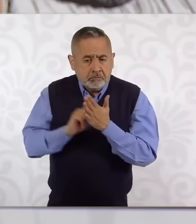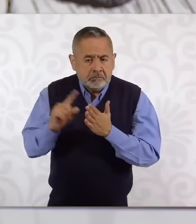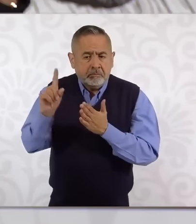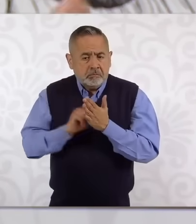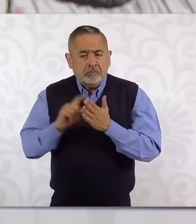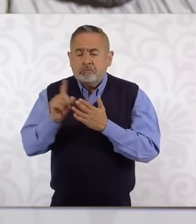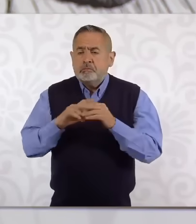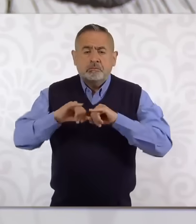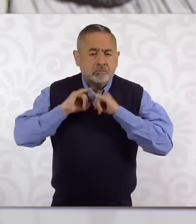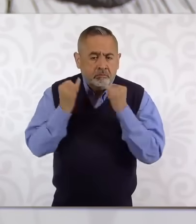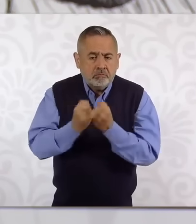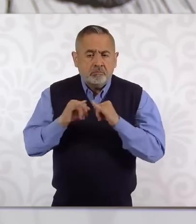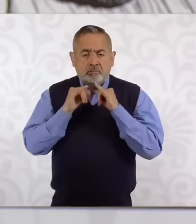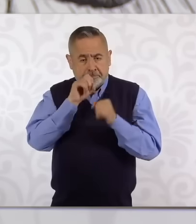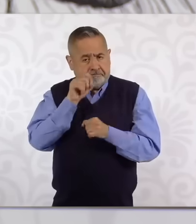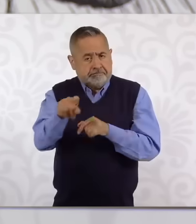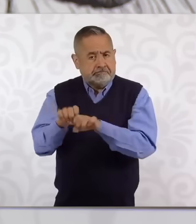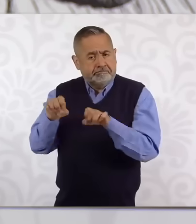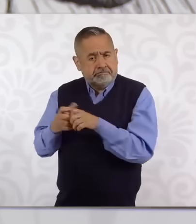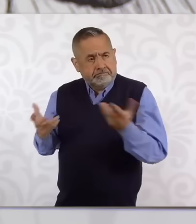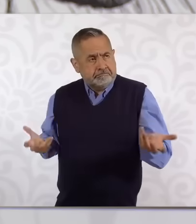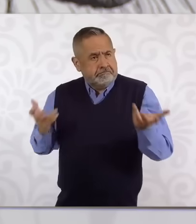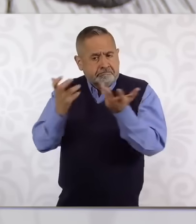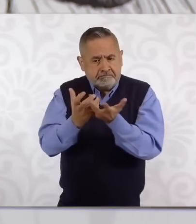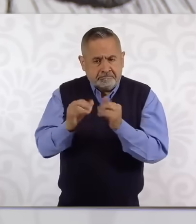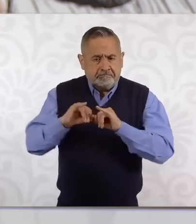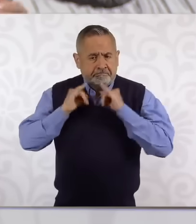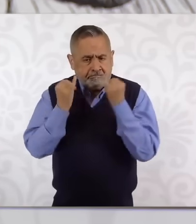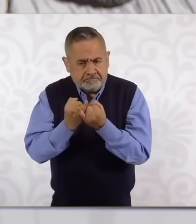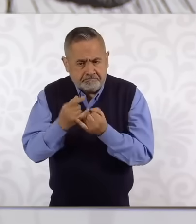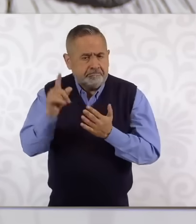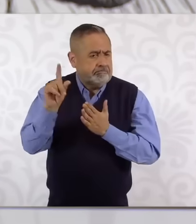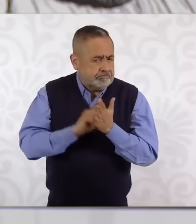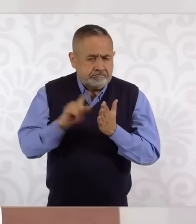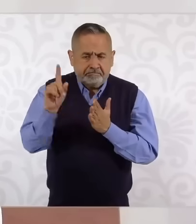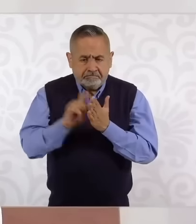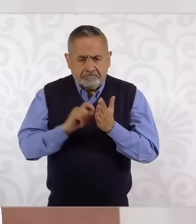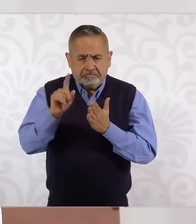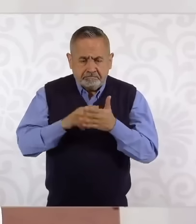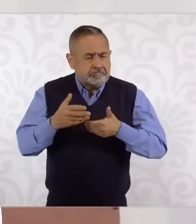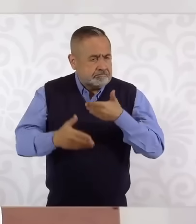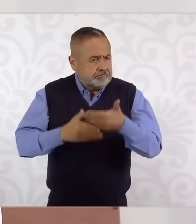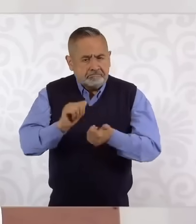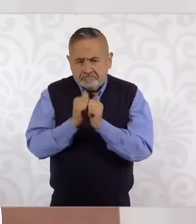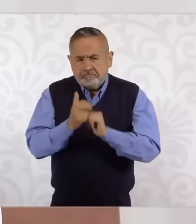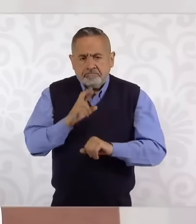reunión de ese grupo de trabajo eh de los equipos para seguir avanzando en los temas de seguridad.